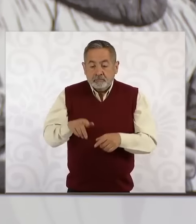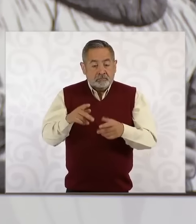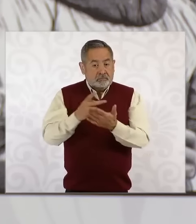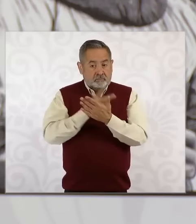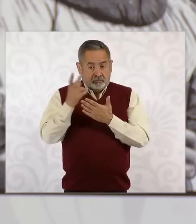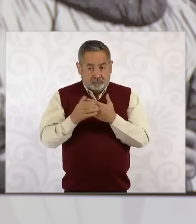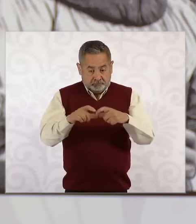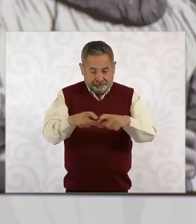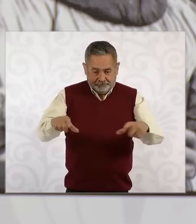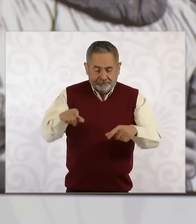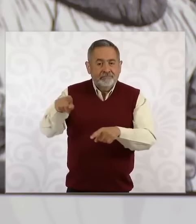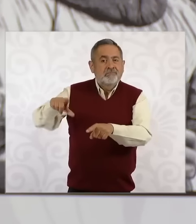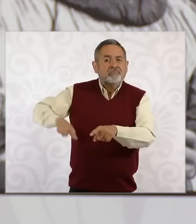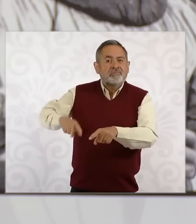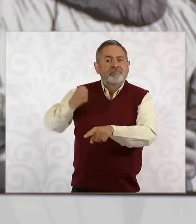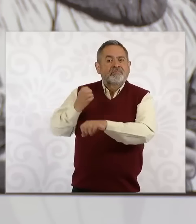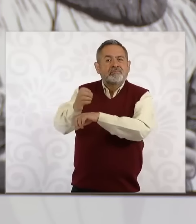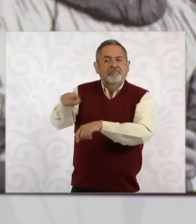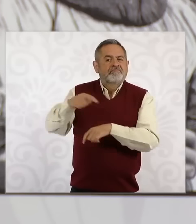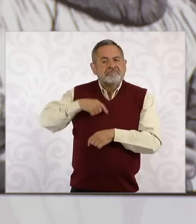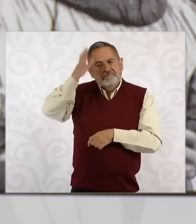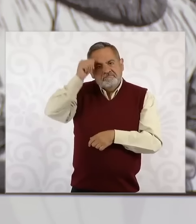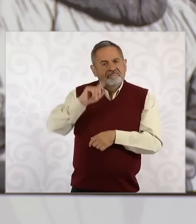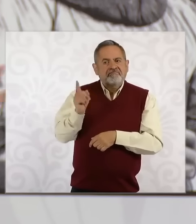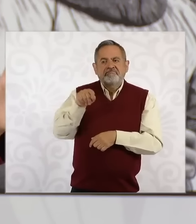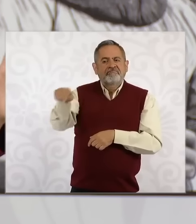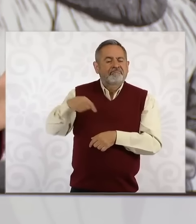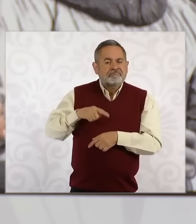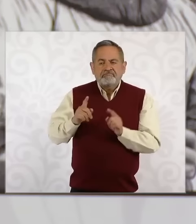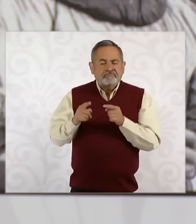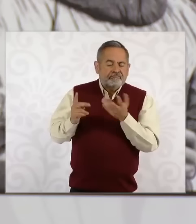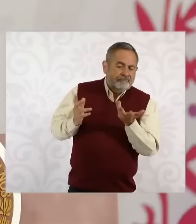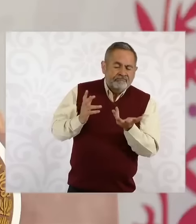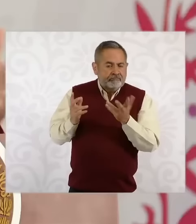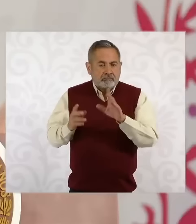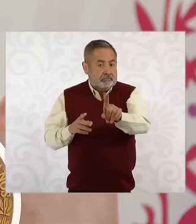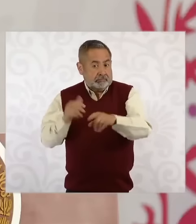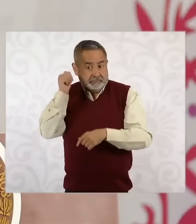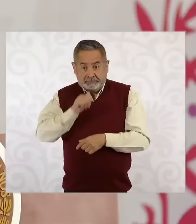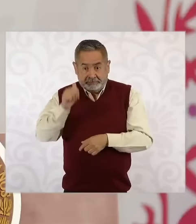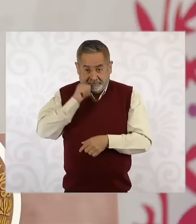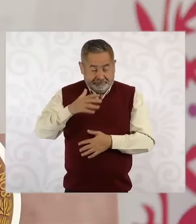ese proyecto. Todo lo que nosotros hacemos en toda la República siempre lo ponemos a consideración de